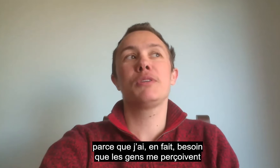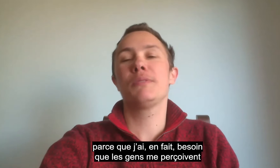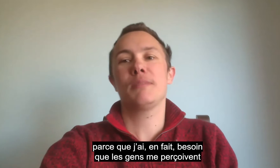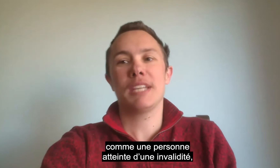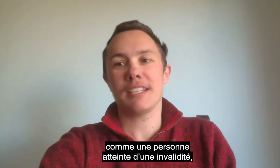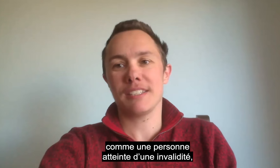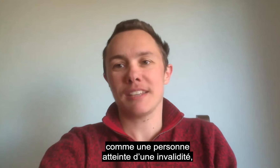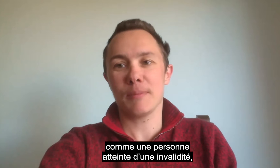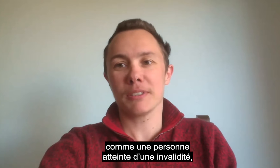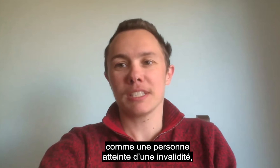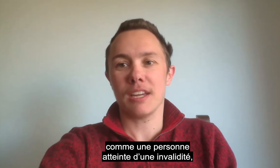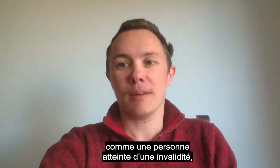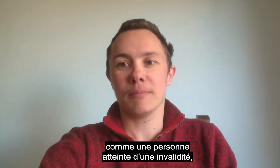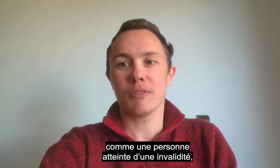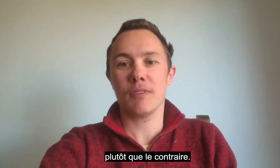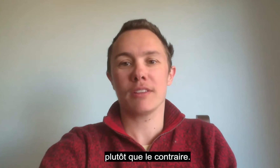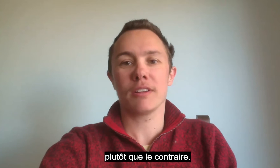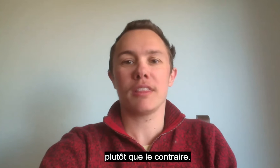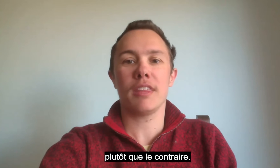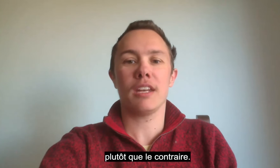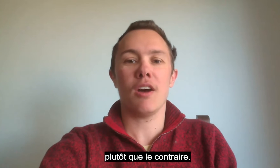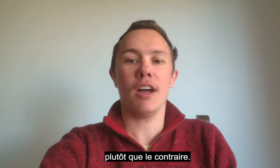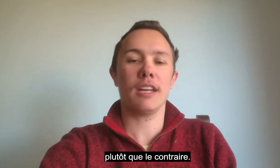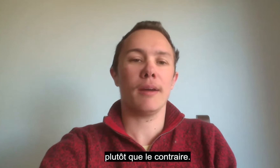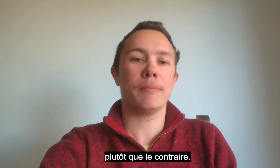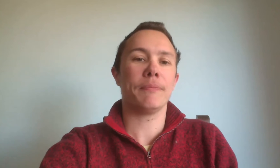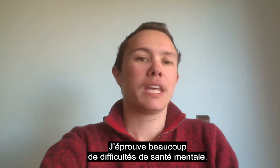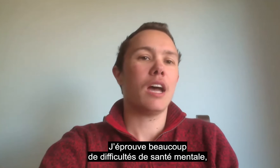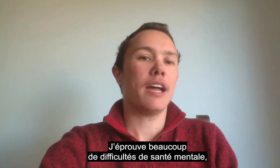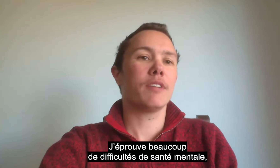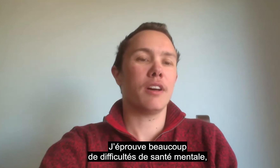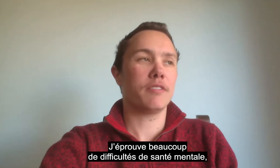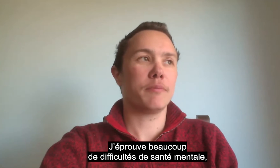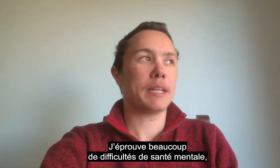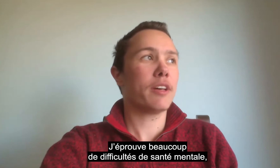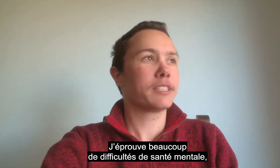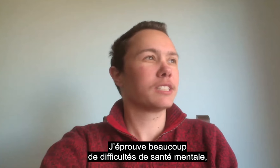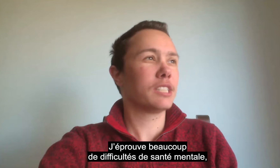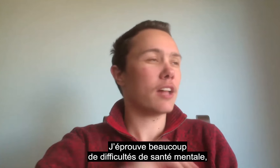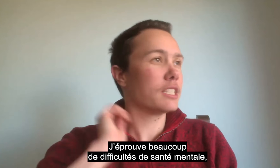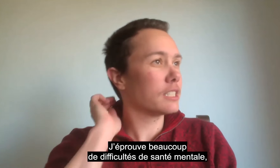parce que je peux être très performant à certains égards. Or, cela n’est pas viable à long terme.